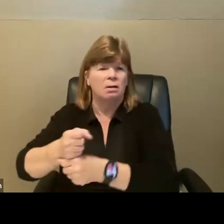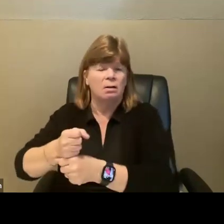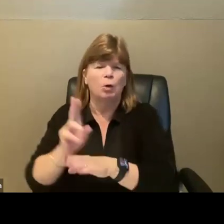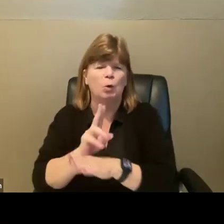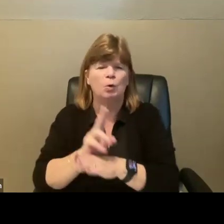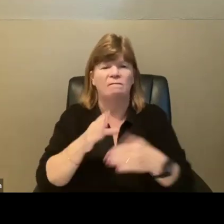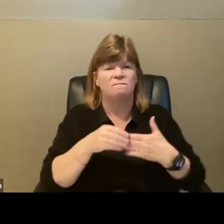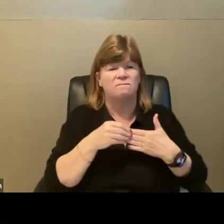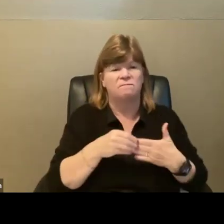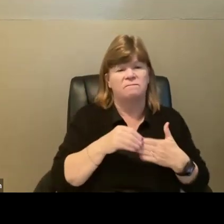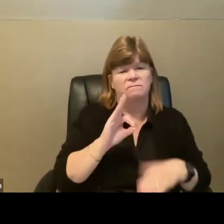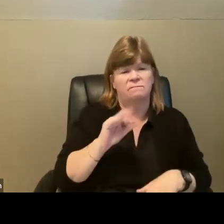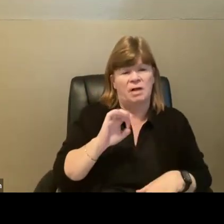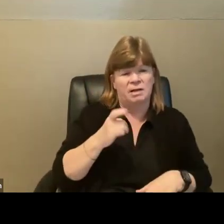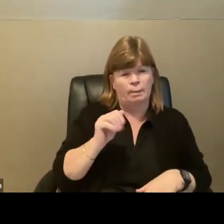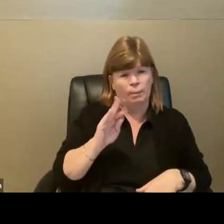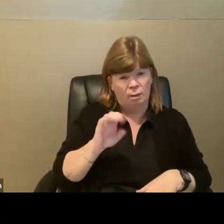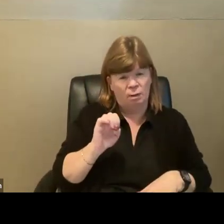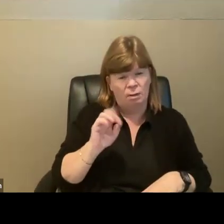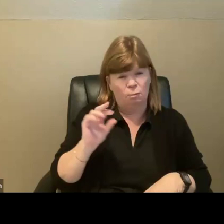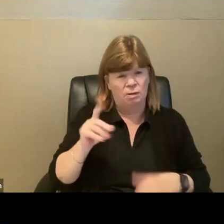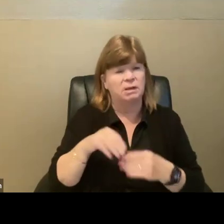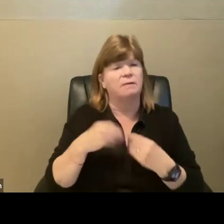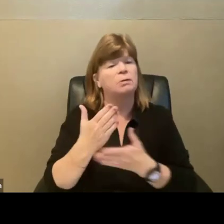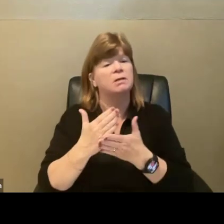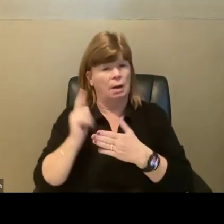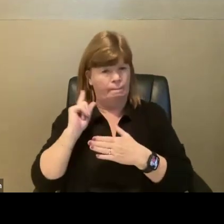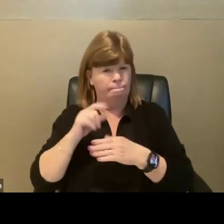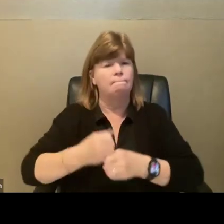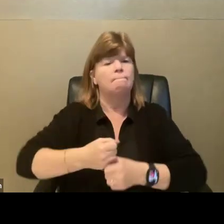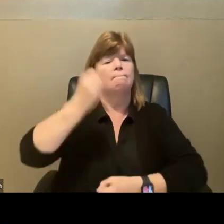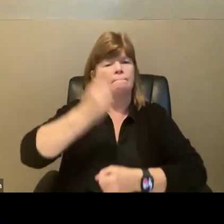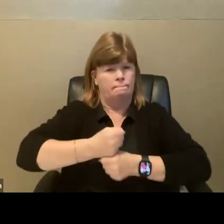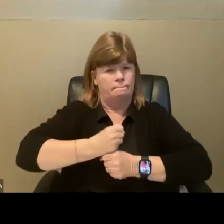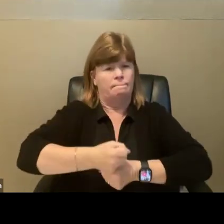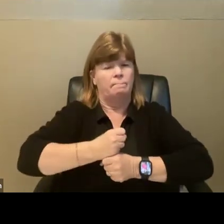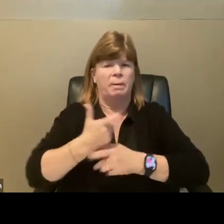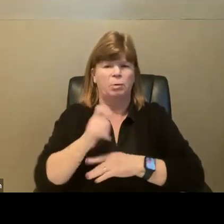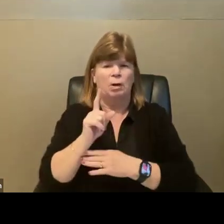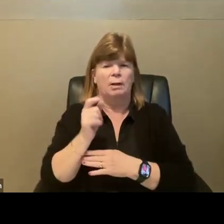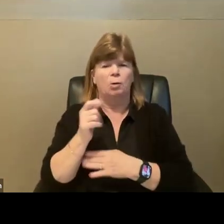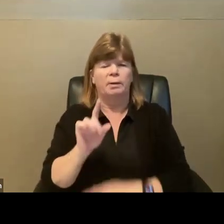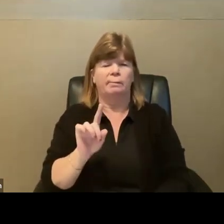flexibles, lo que te da algo de flexibilidad en tus vértebras. Podrías inclinarte un poco así, pero no vas